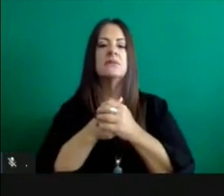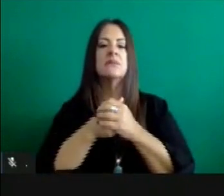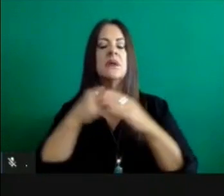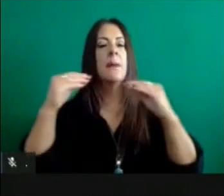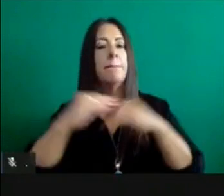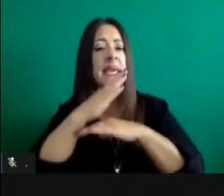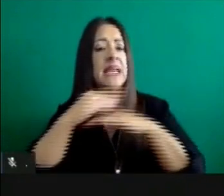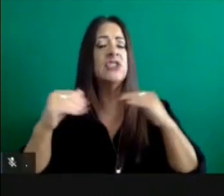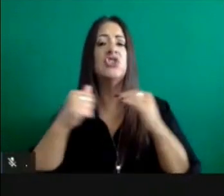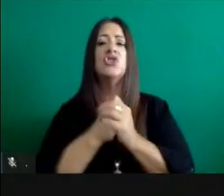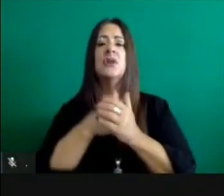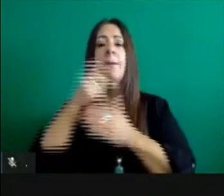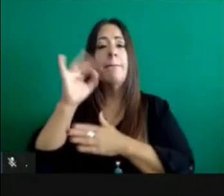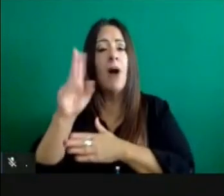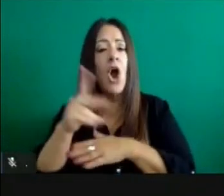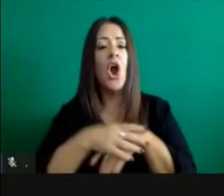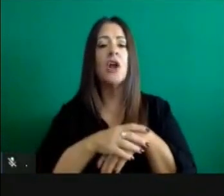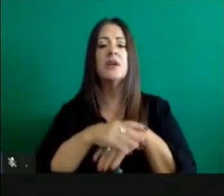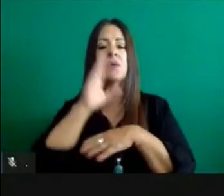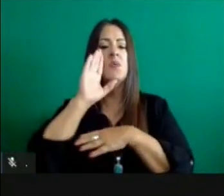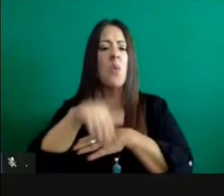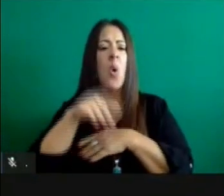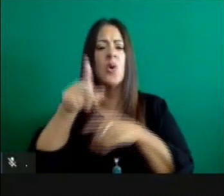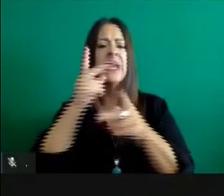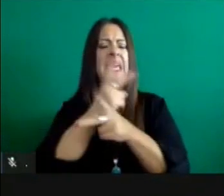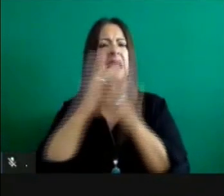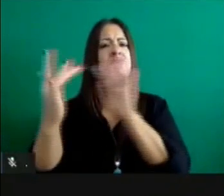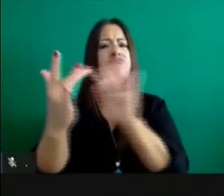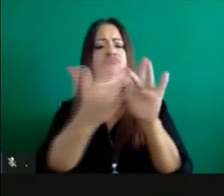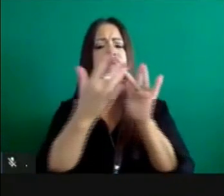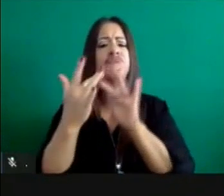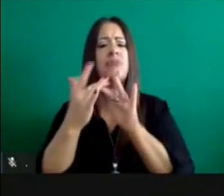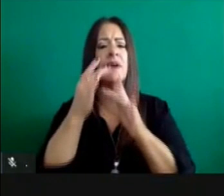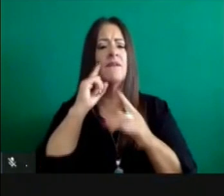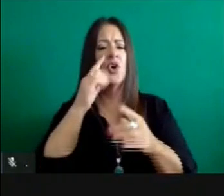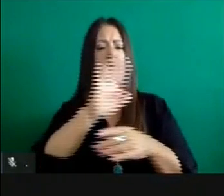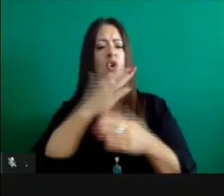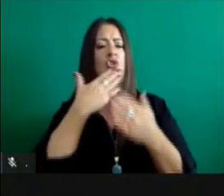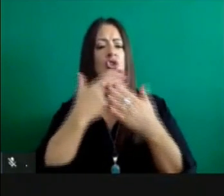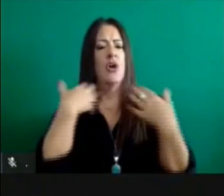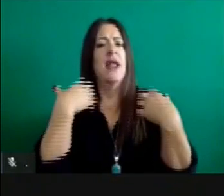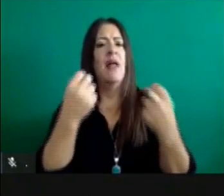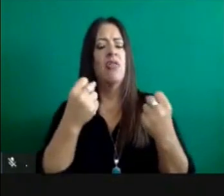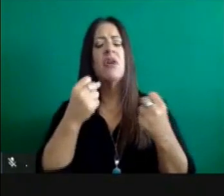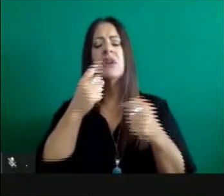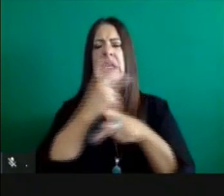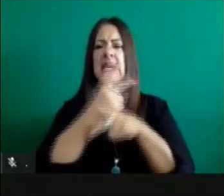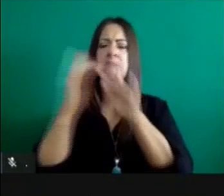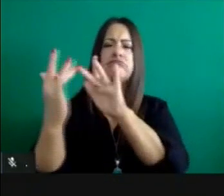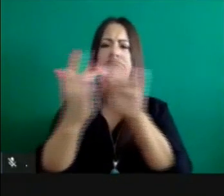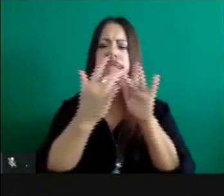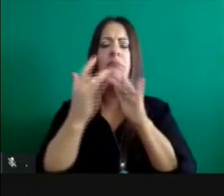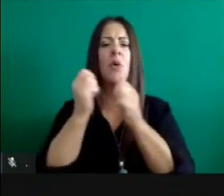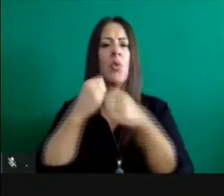NUMBERS OF THEIR OWN HOUSEHOLD. WE ARE ALSO ENCOURAGING EVERYONE, ESPECIALLY AS WE MOVE INTO THE DECEMBER HOLIDAYS, TO KEEP CONNECTED WITH LOVED ONES